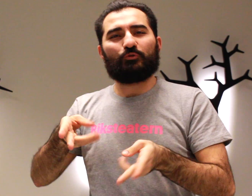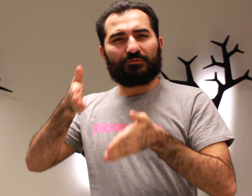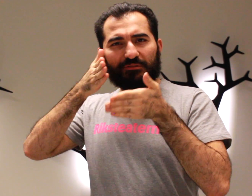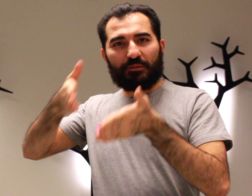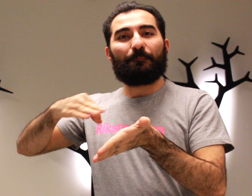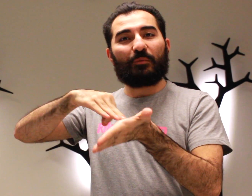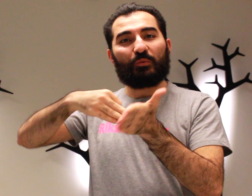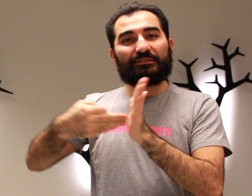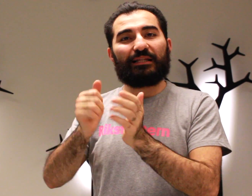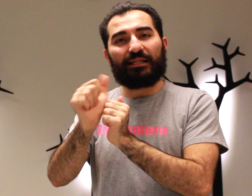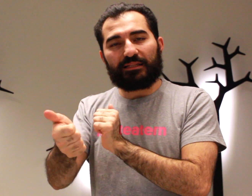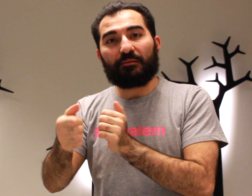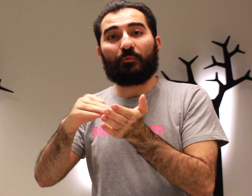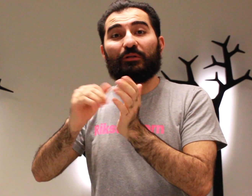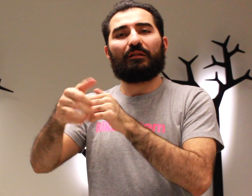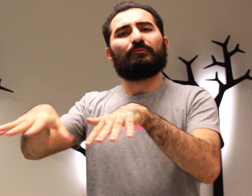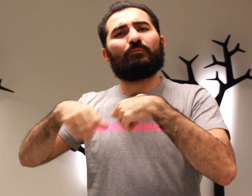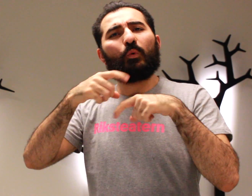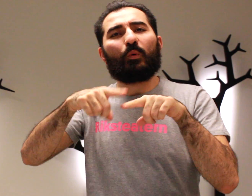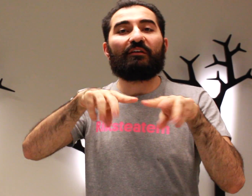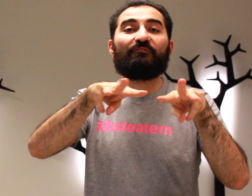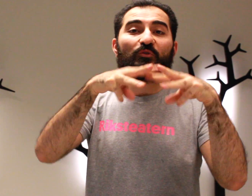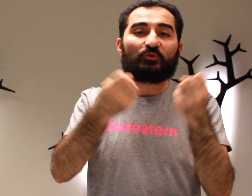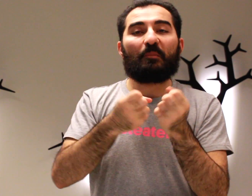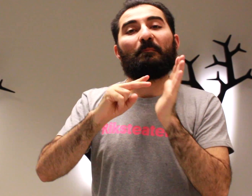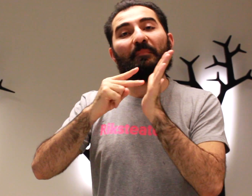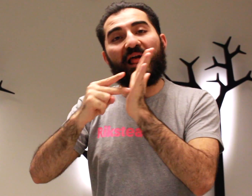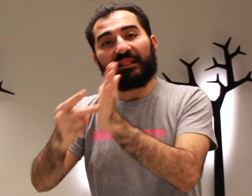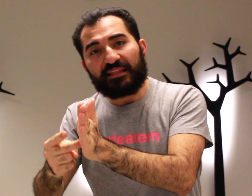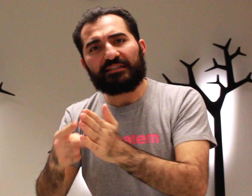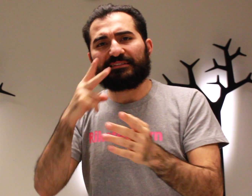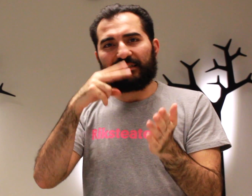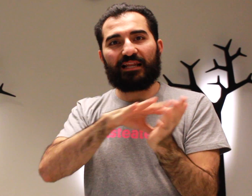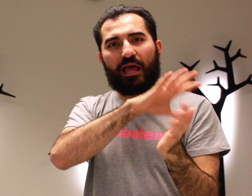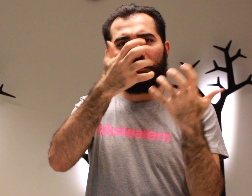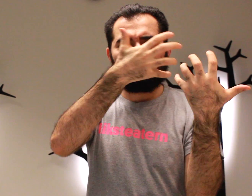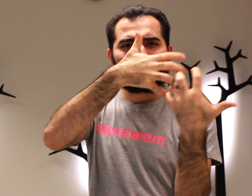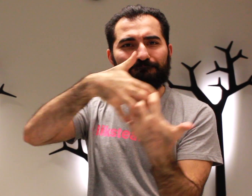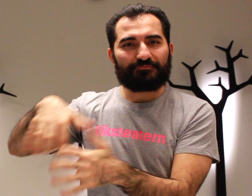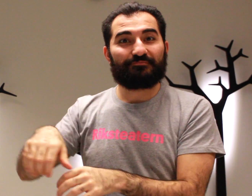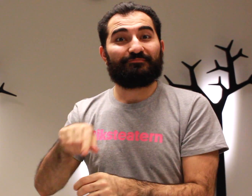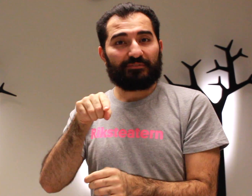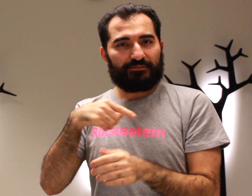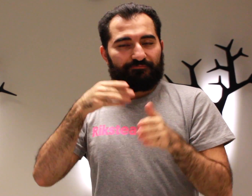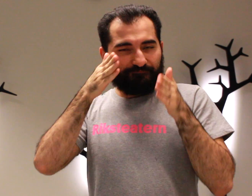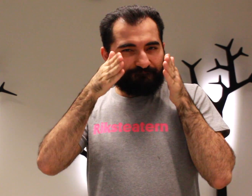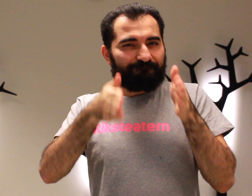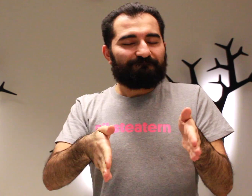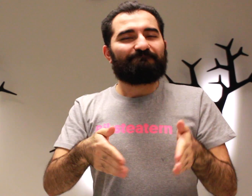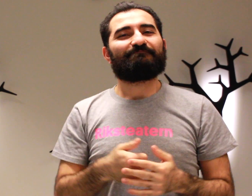Jag har också fokuserat på projektledning - ta hand om olika workshop, planera och se till att allt går ihop. Det var mitt fokus.